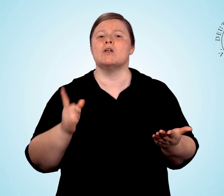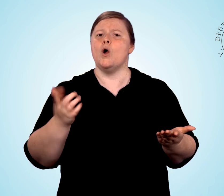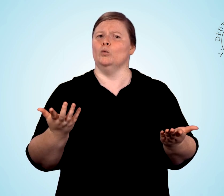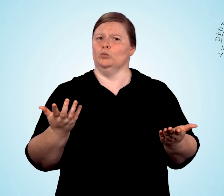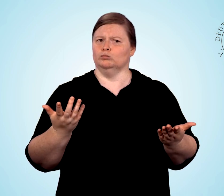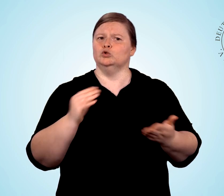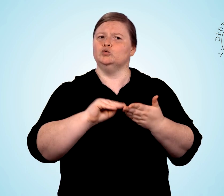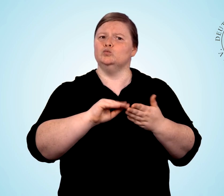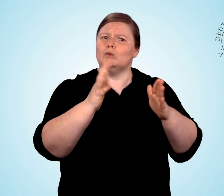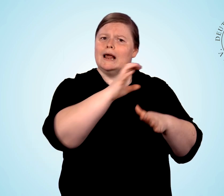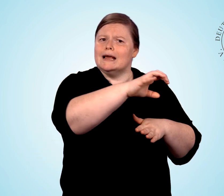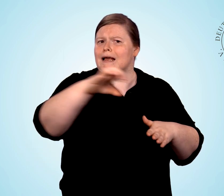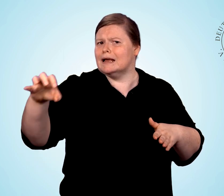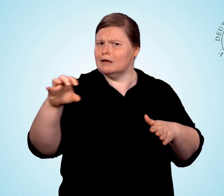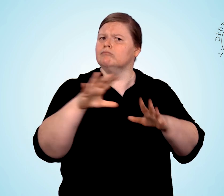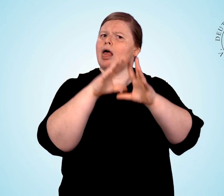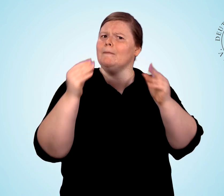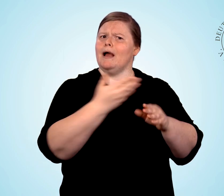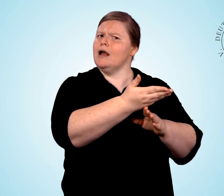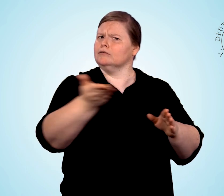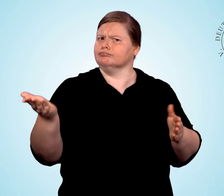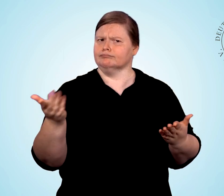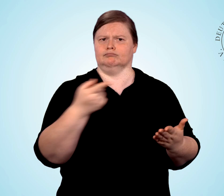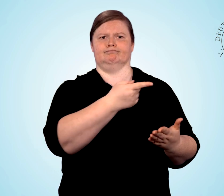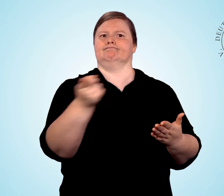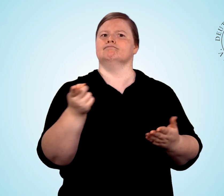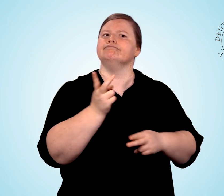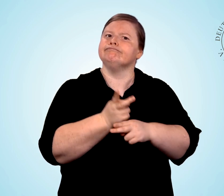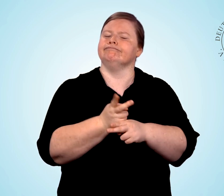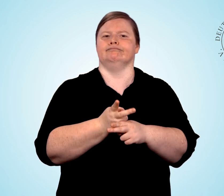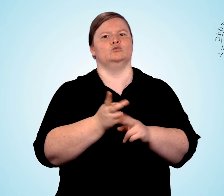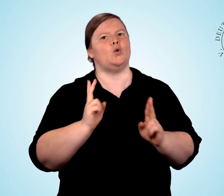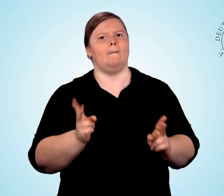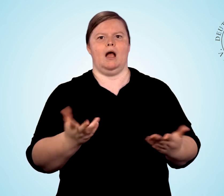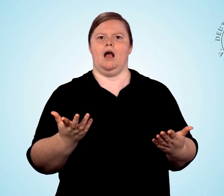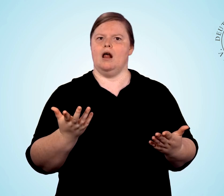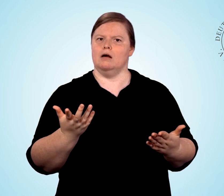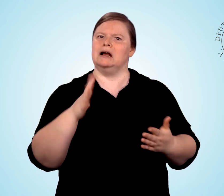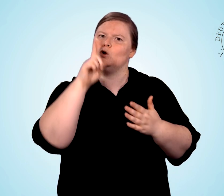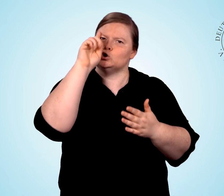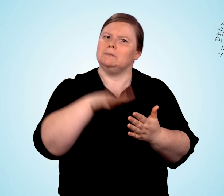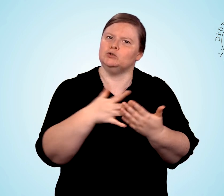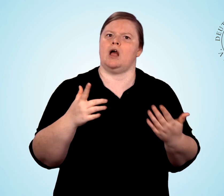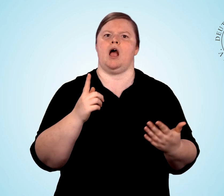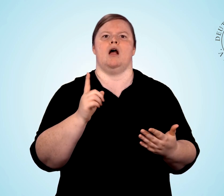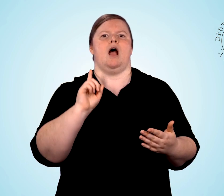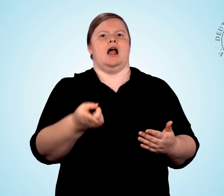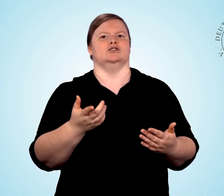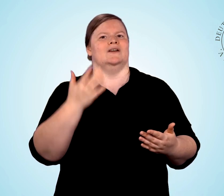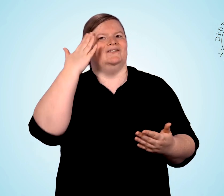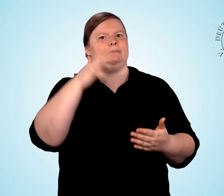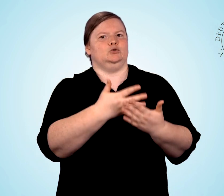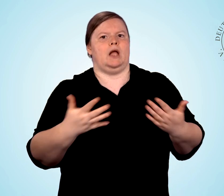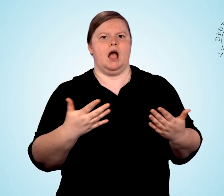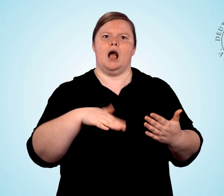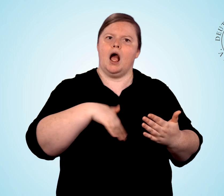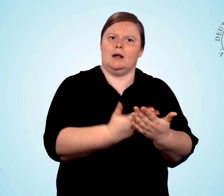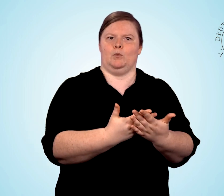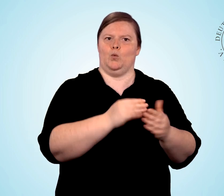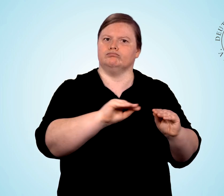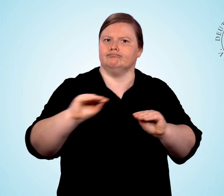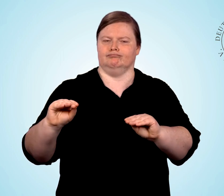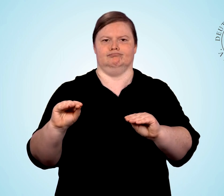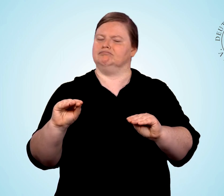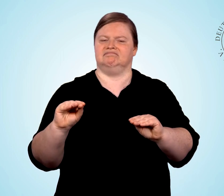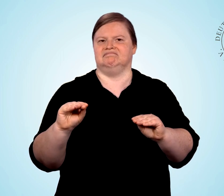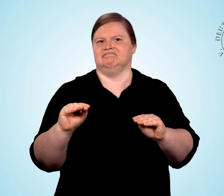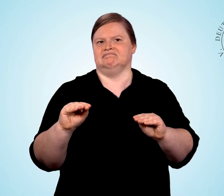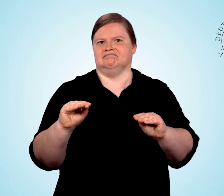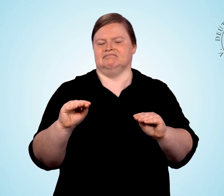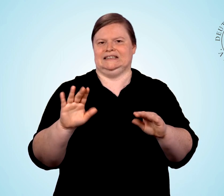Sie wird nicht regelhaft als Fremdsprache in Schulen angeboten